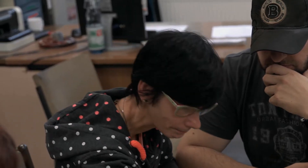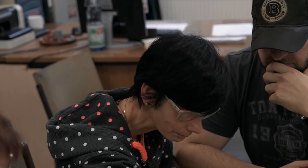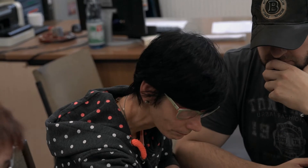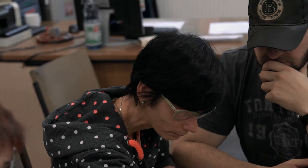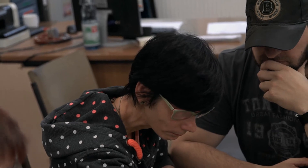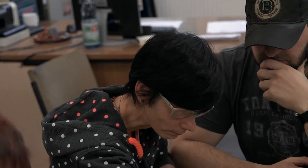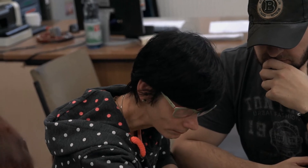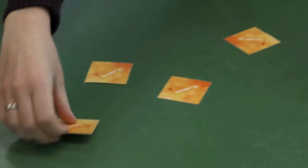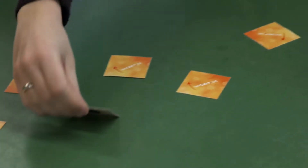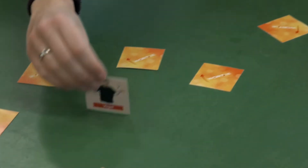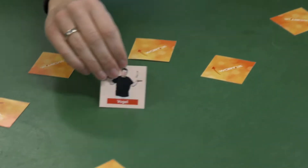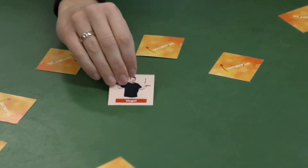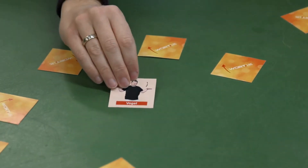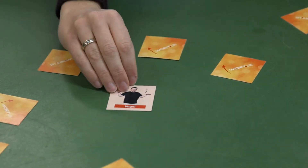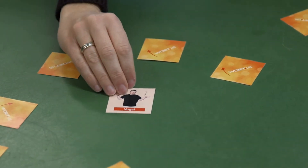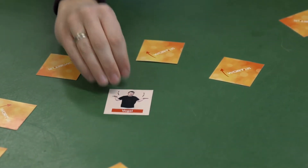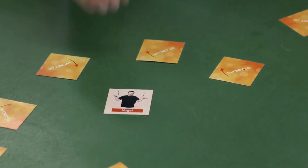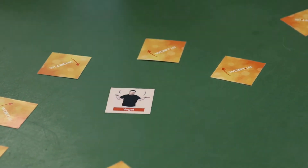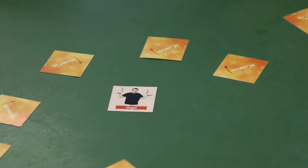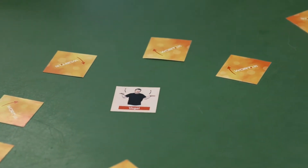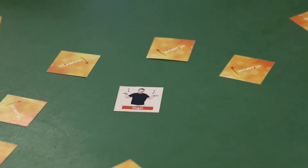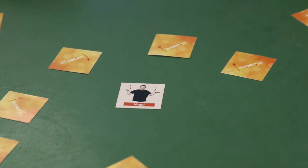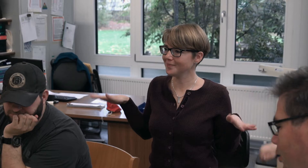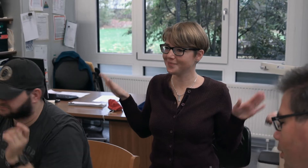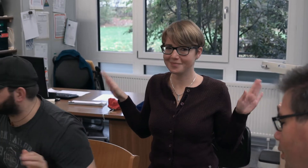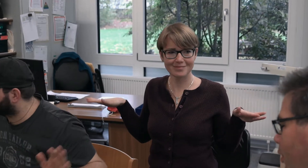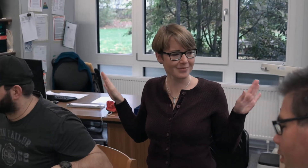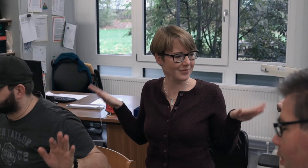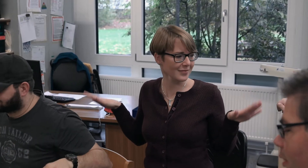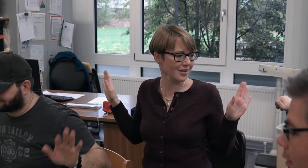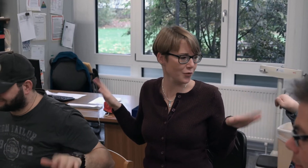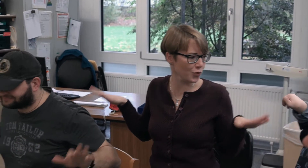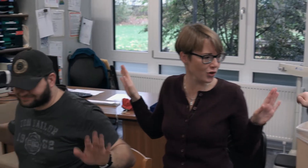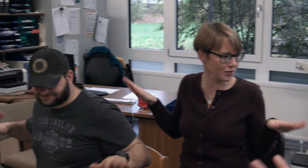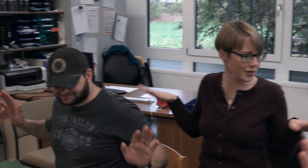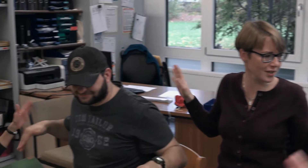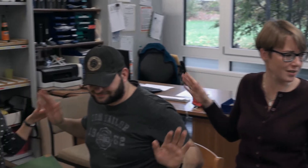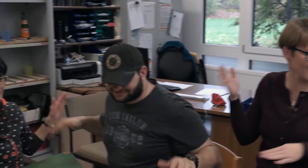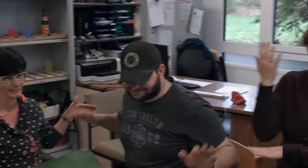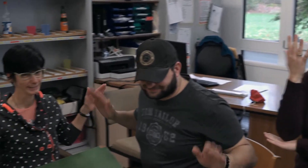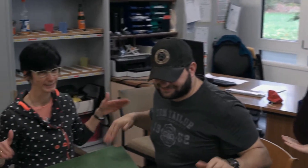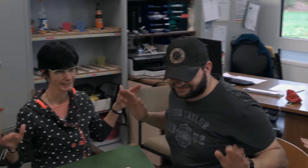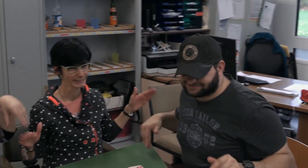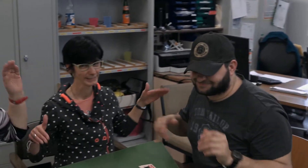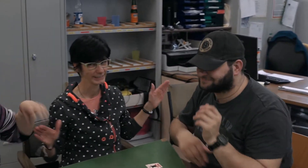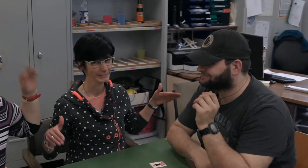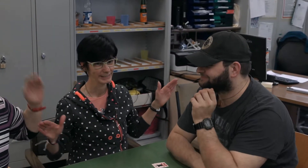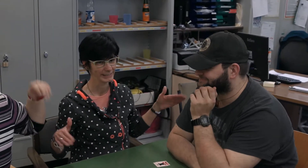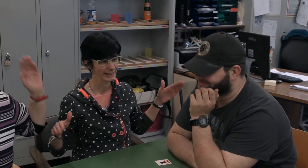Und im Moment ganz besonders mit dem Thema Gebärden. "Der Vogel...Der Vogel fliegt in den Wald."